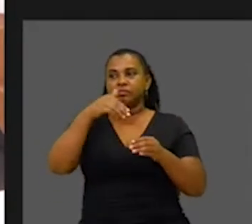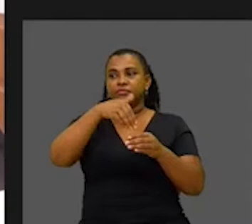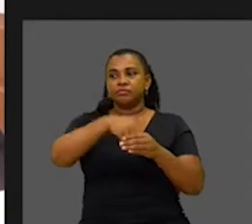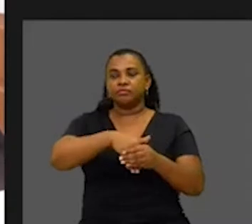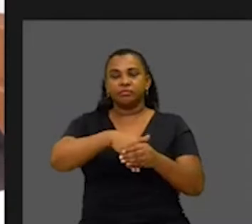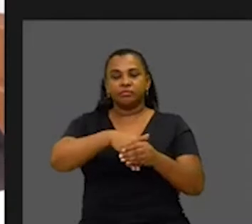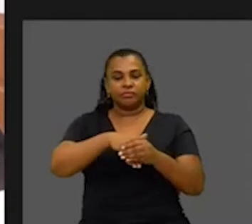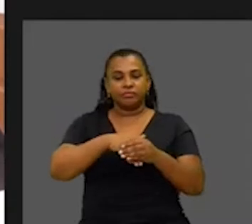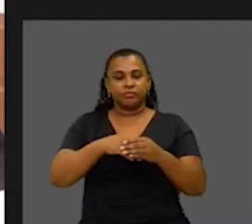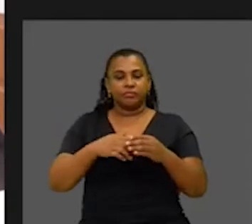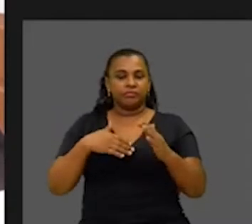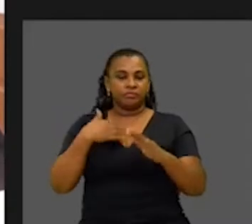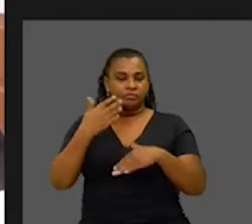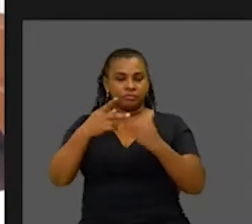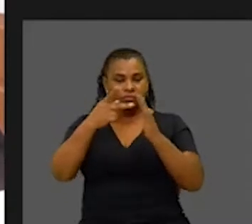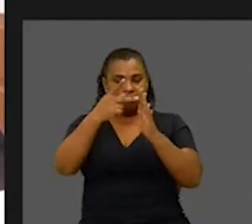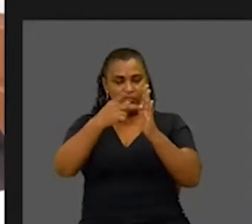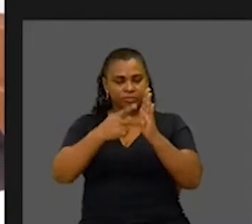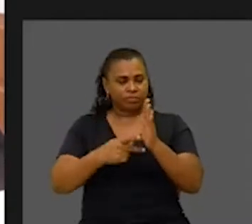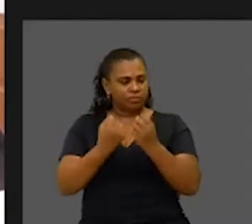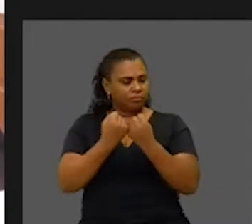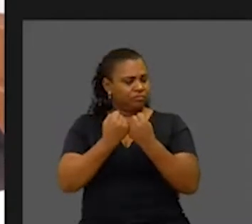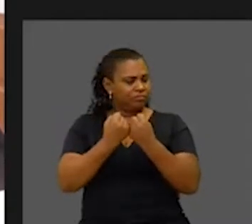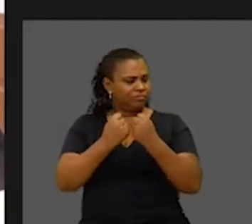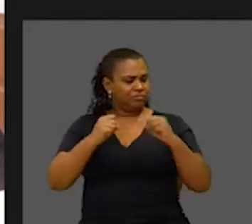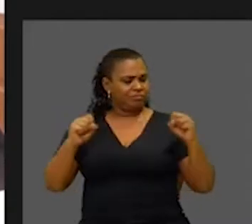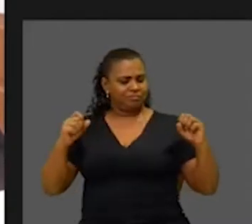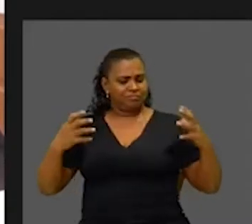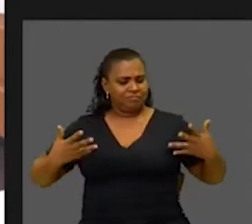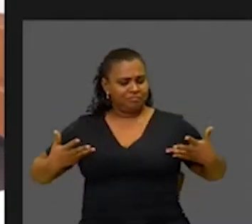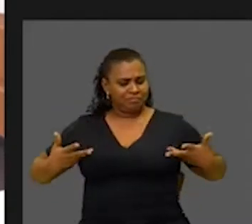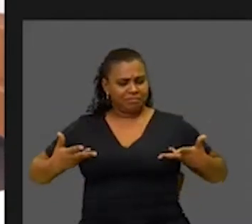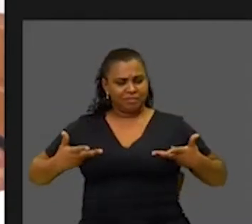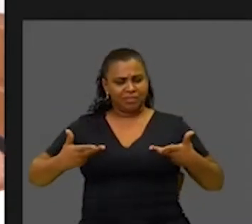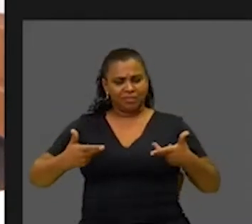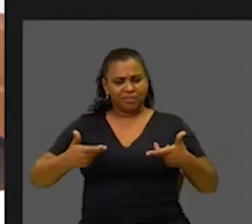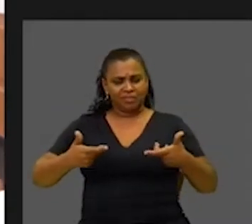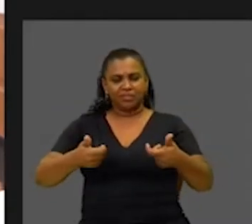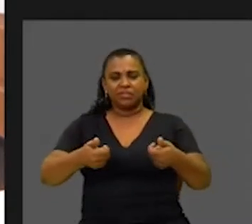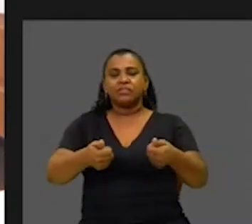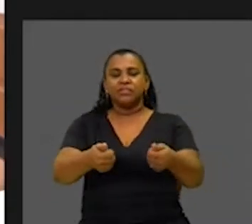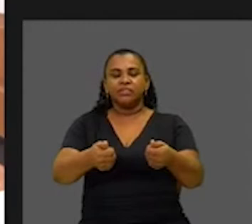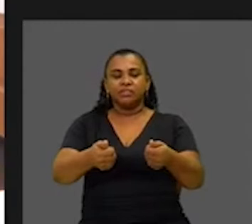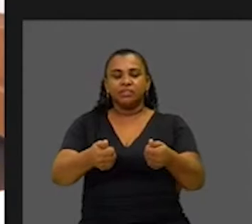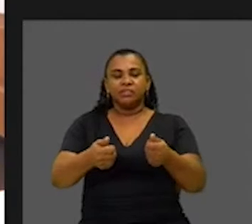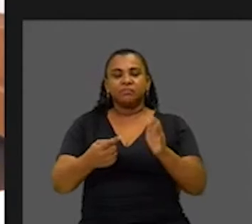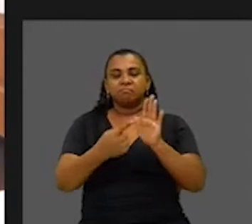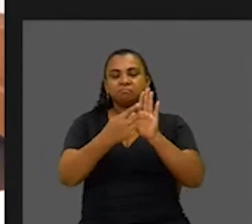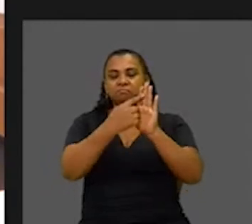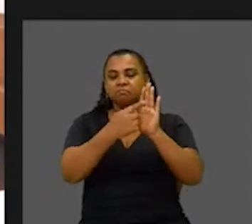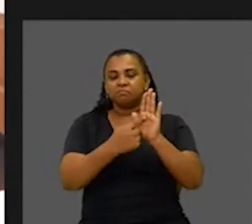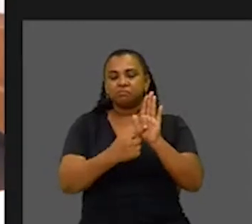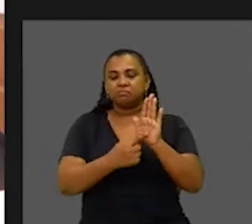que já era gigantesco na sua primeira fase de di e a identificar as inconsistências na legislação